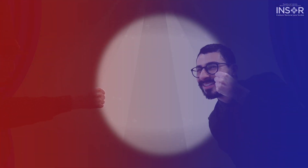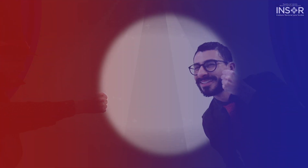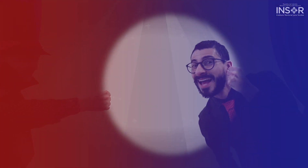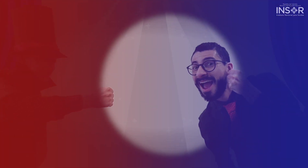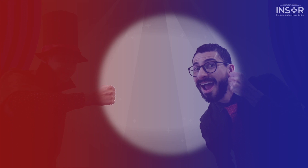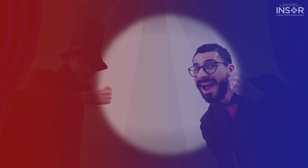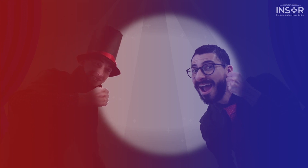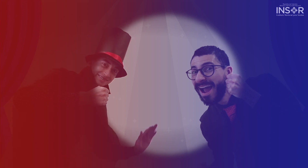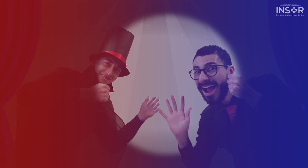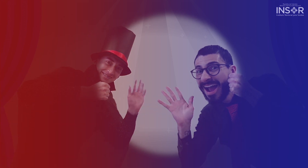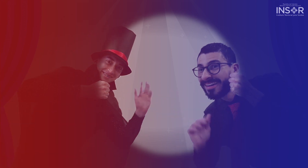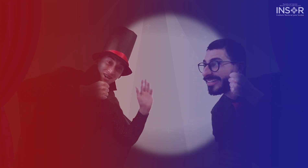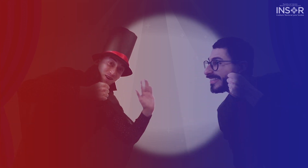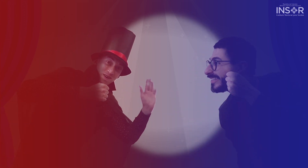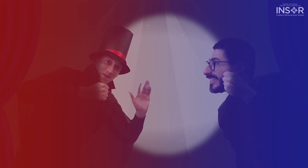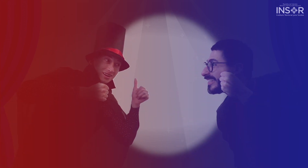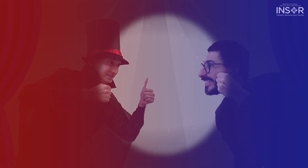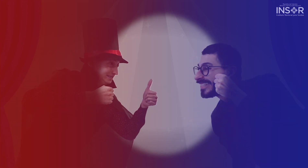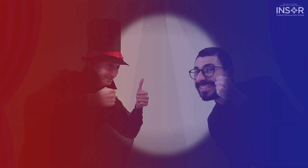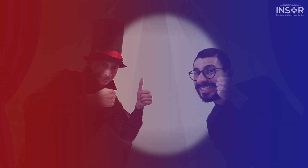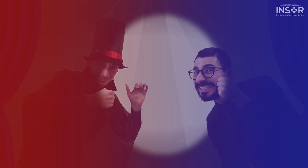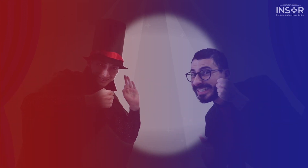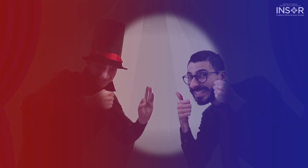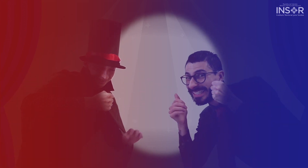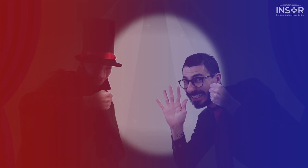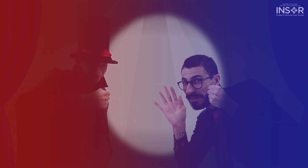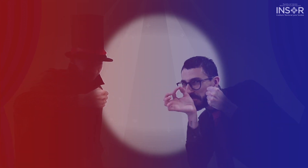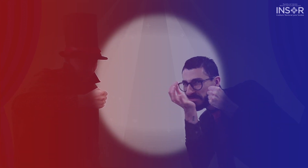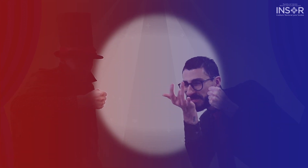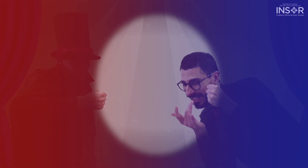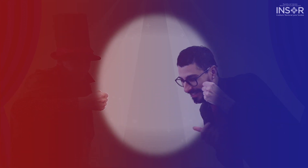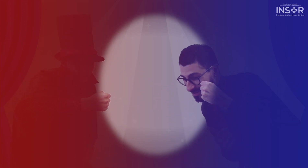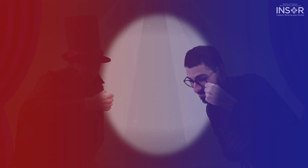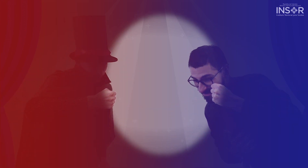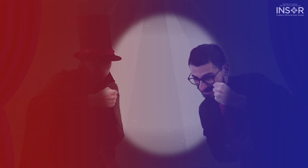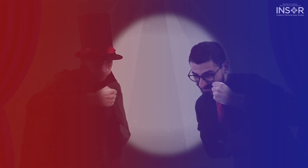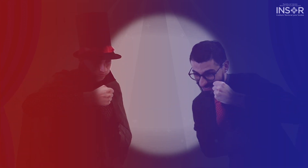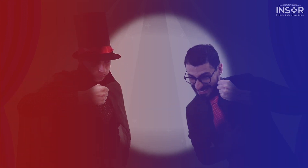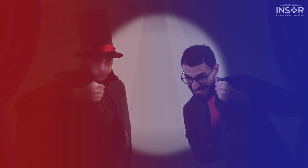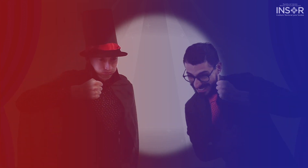¡Eh, hola! —¡Hola! ¿Todo bien! ¡Bien! Esperen un momento.